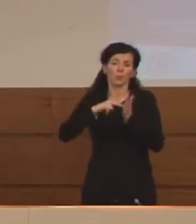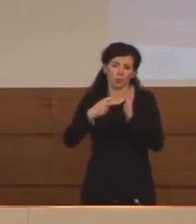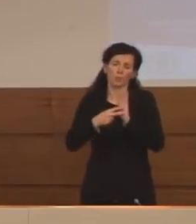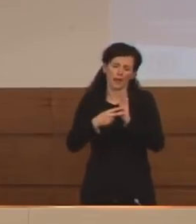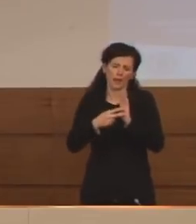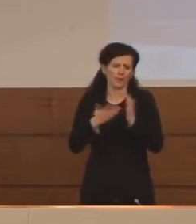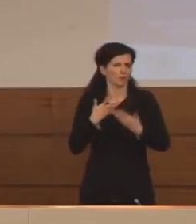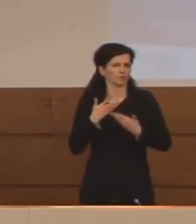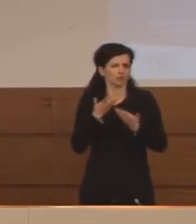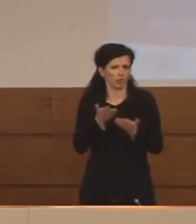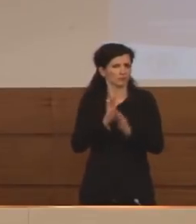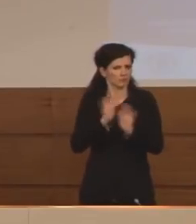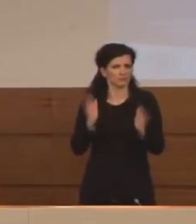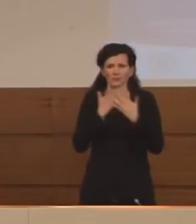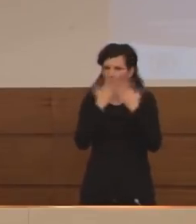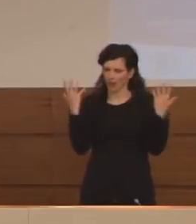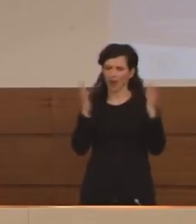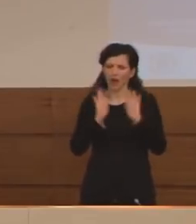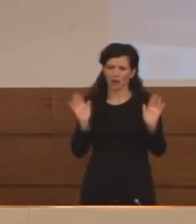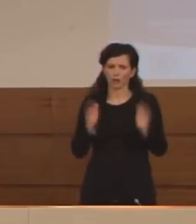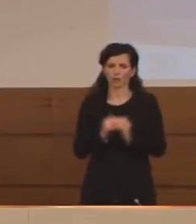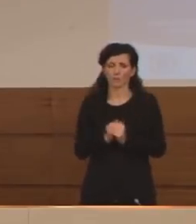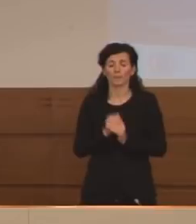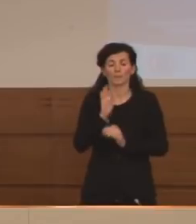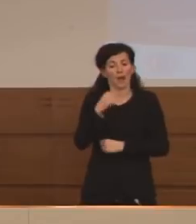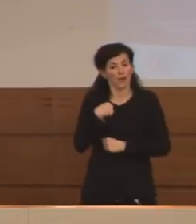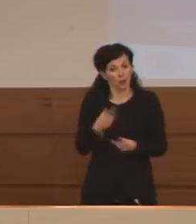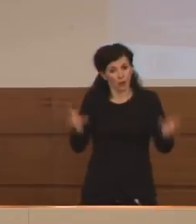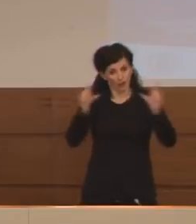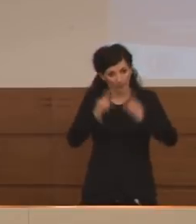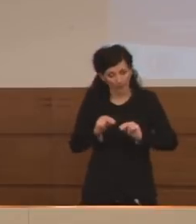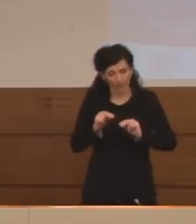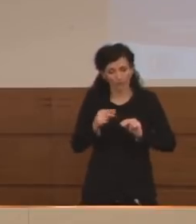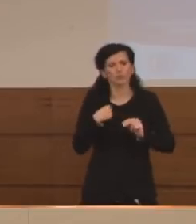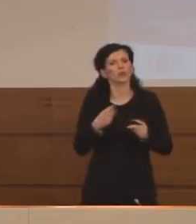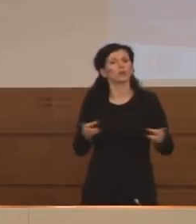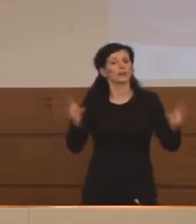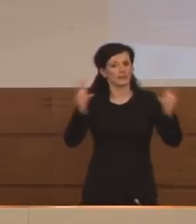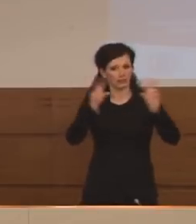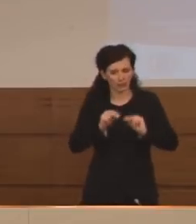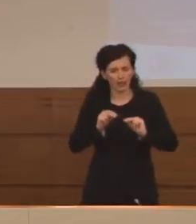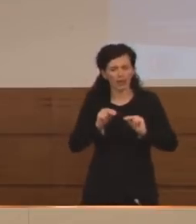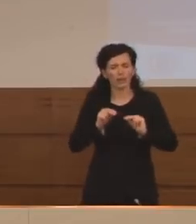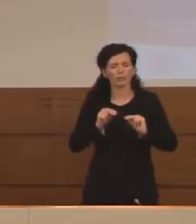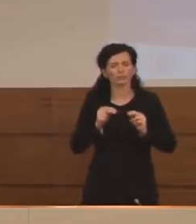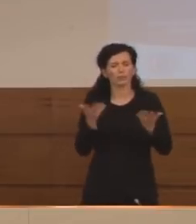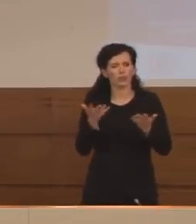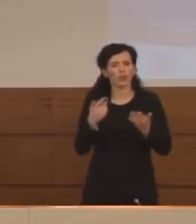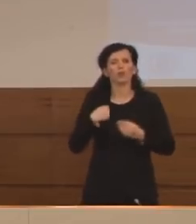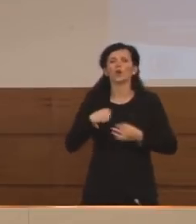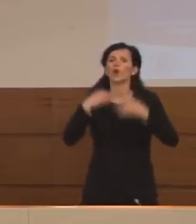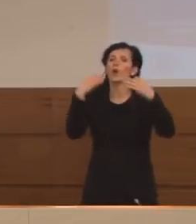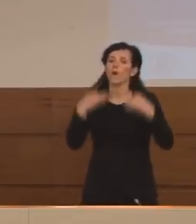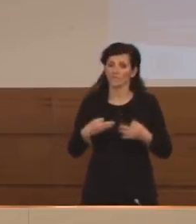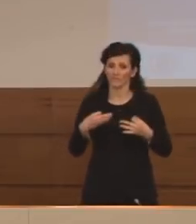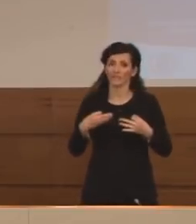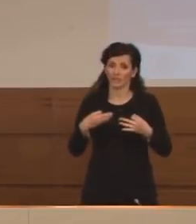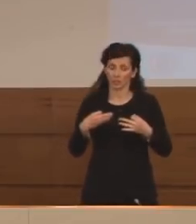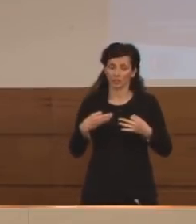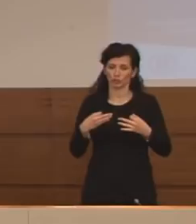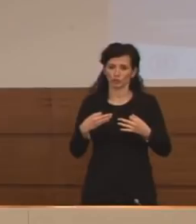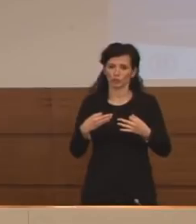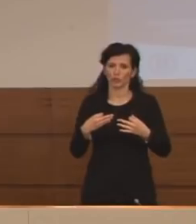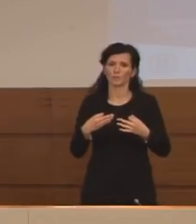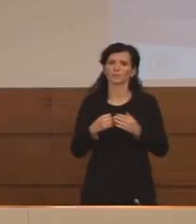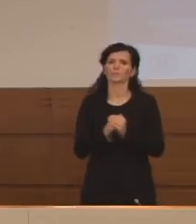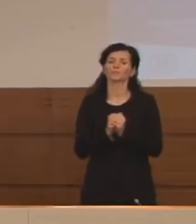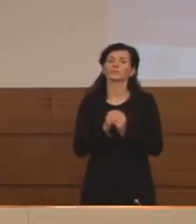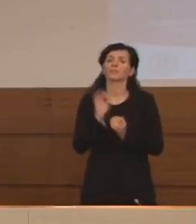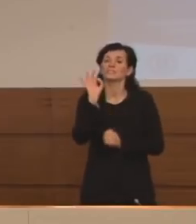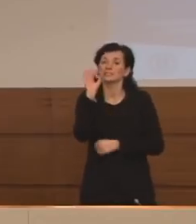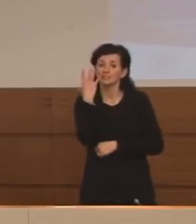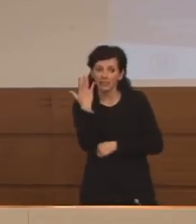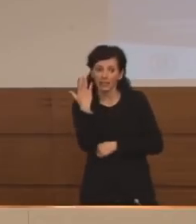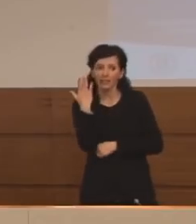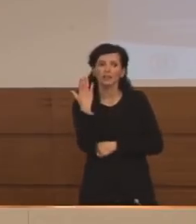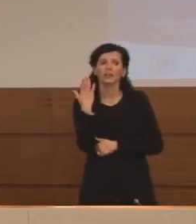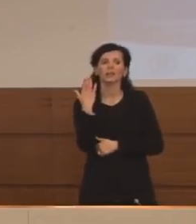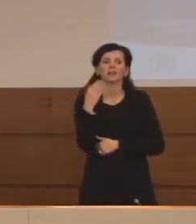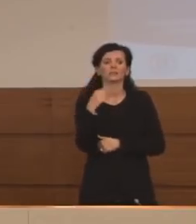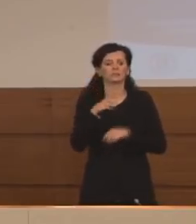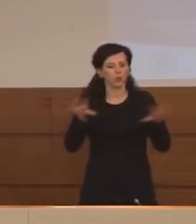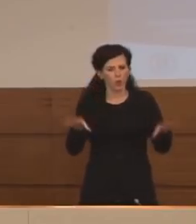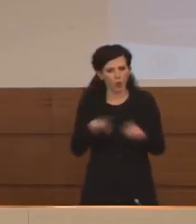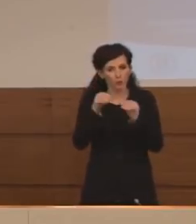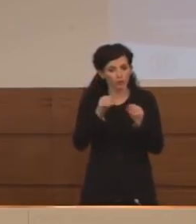Però, io ribadisco, io ribadisco, io sono convinto che qualora e quando si passera a una eventuale fase 2,